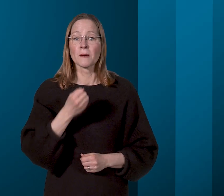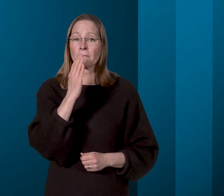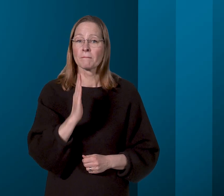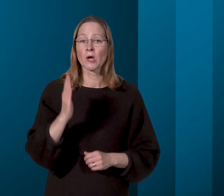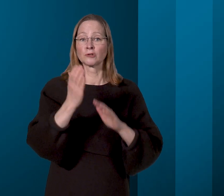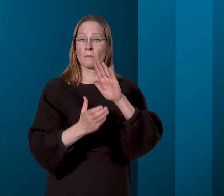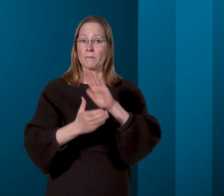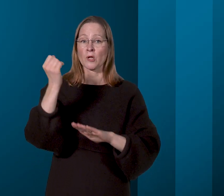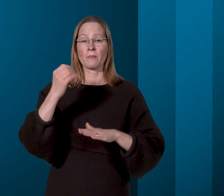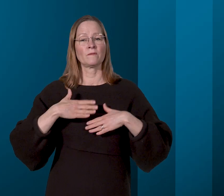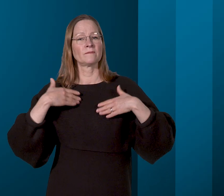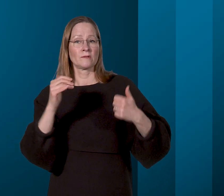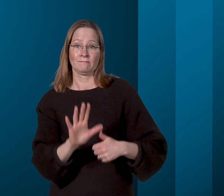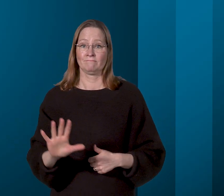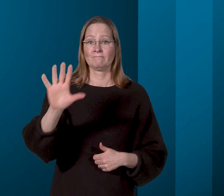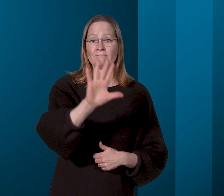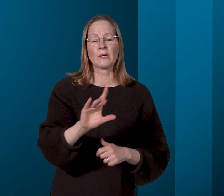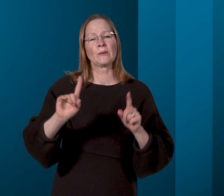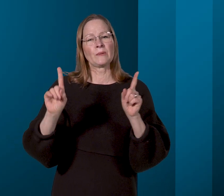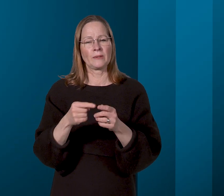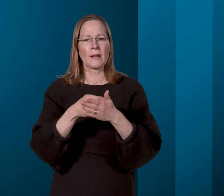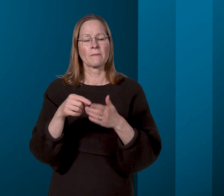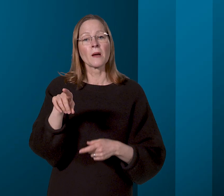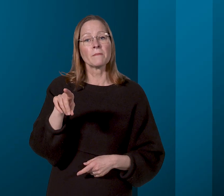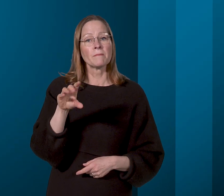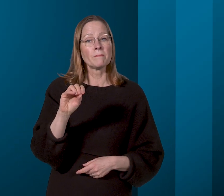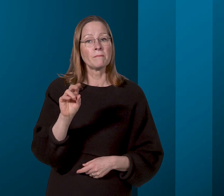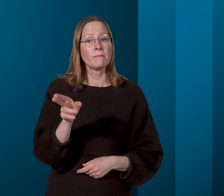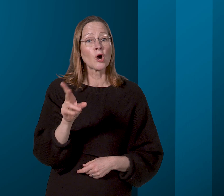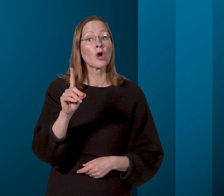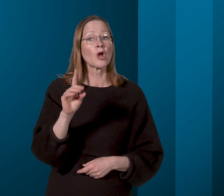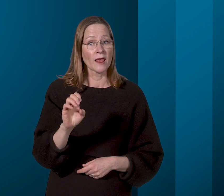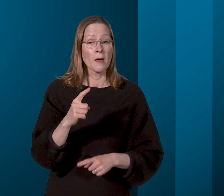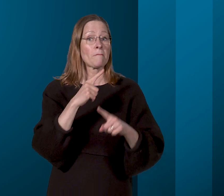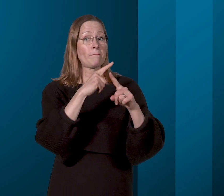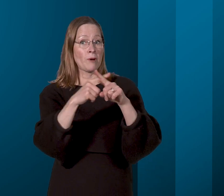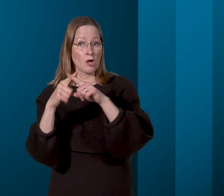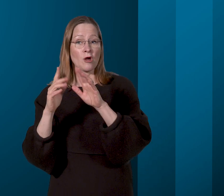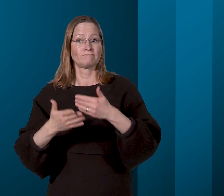Pohjois-Pohjanmaan hyvinvointialue, lyhyemmältä nimeltään Pohde, -